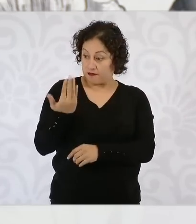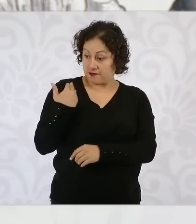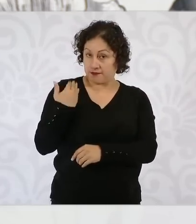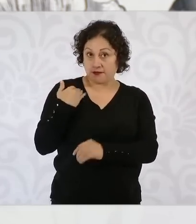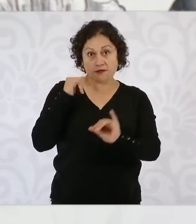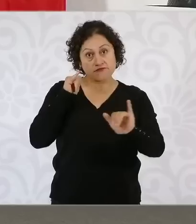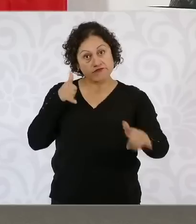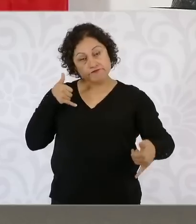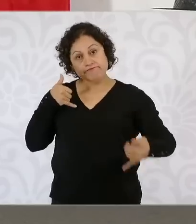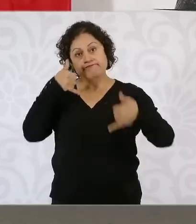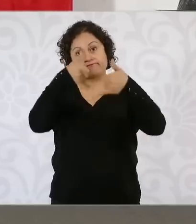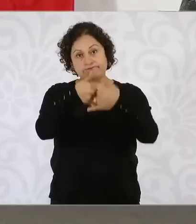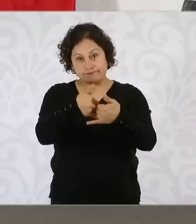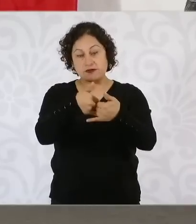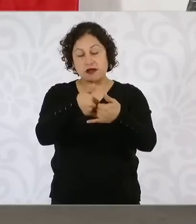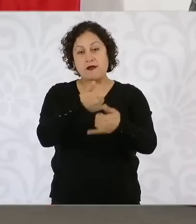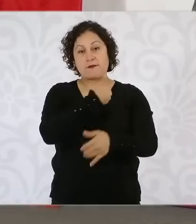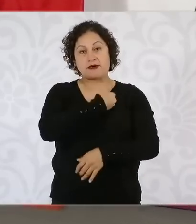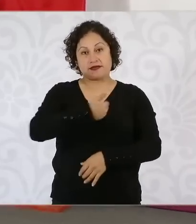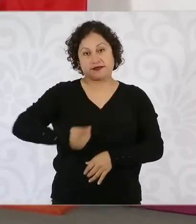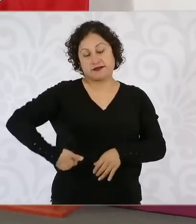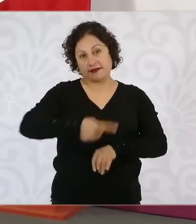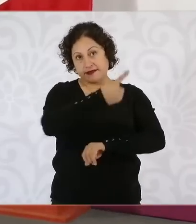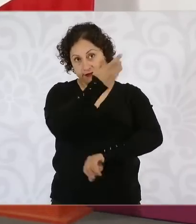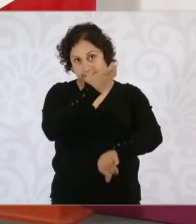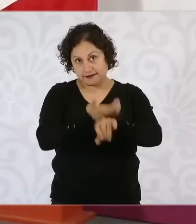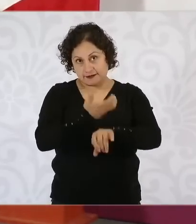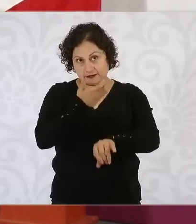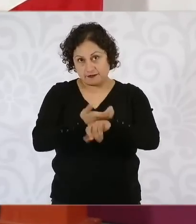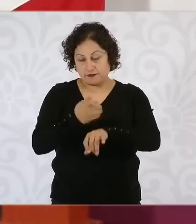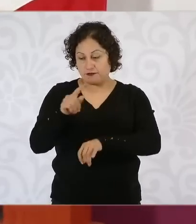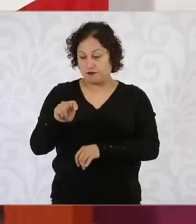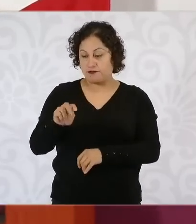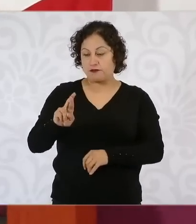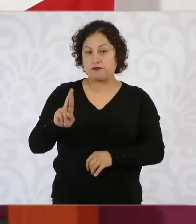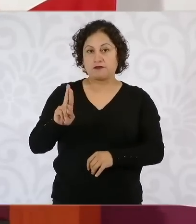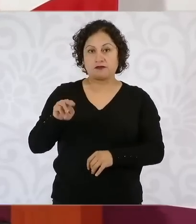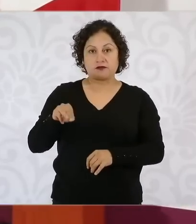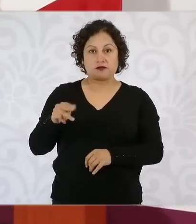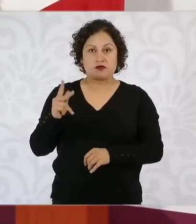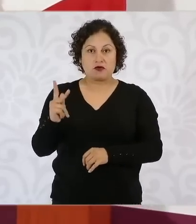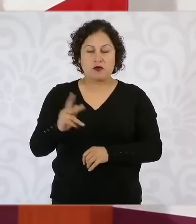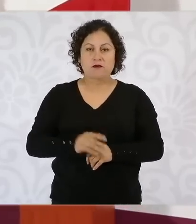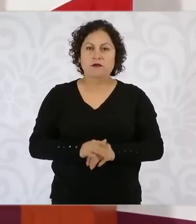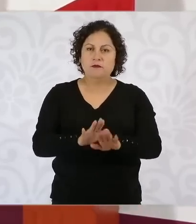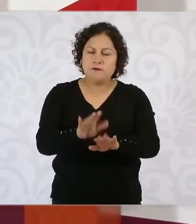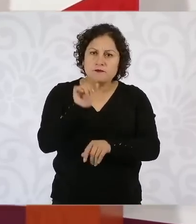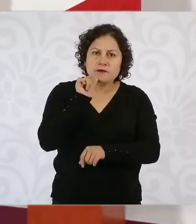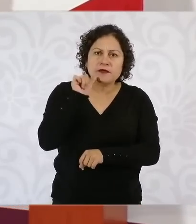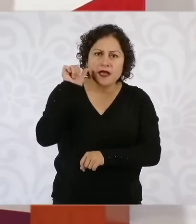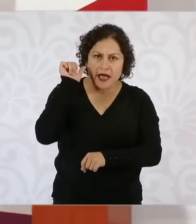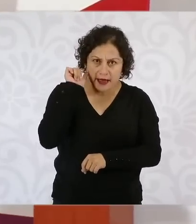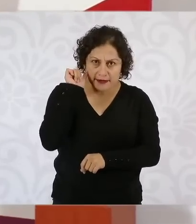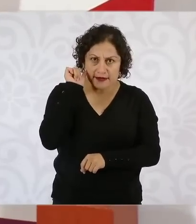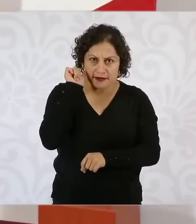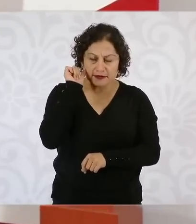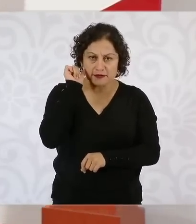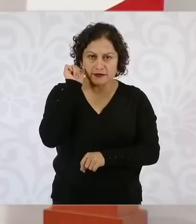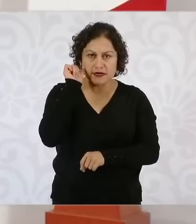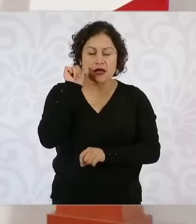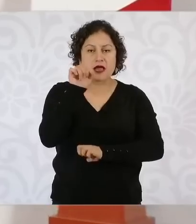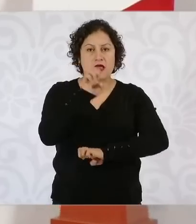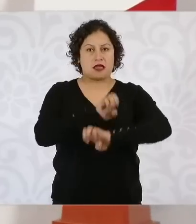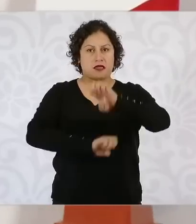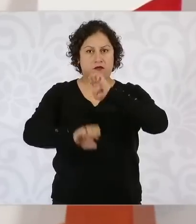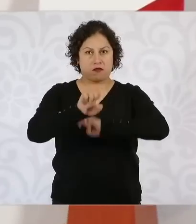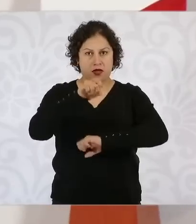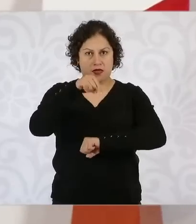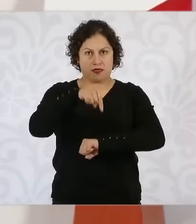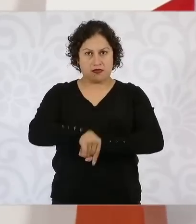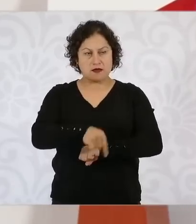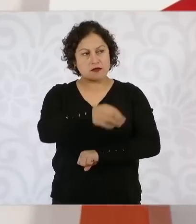habló el día de ayer nos a través de la embajada nos hicieron saber que iba a llamar el día de hoy